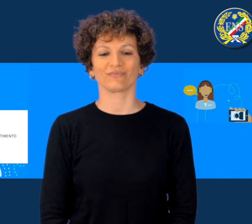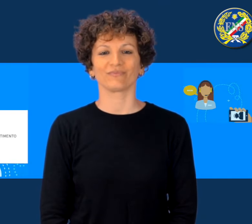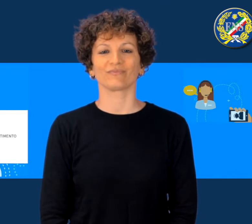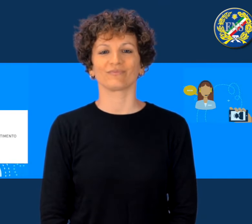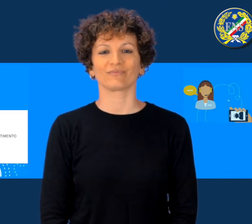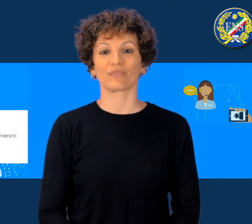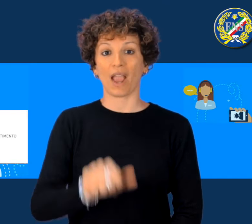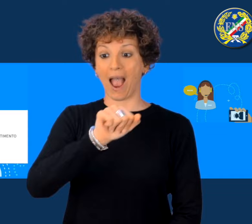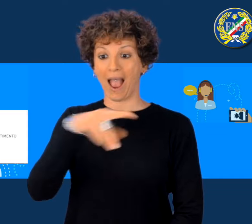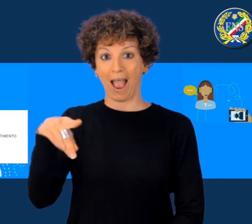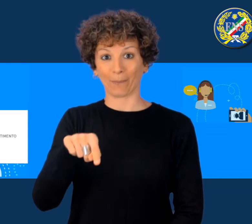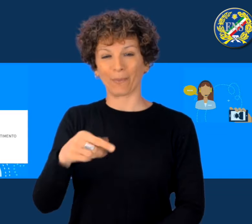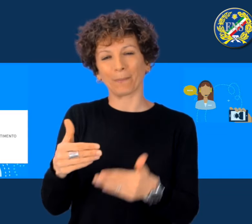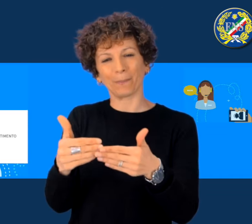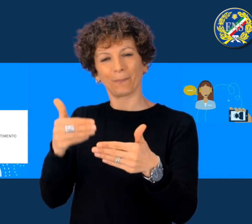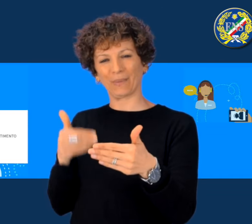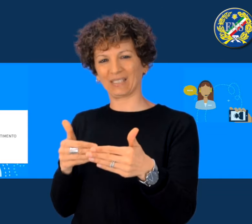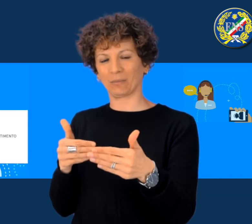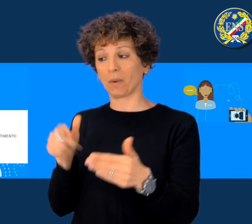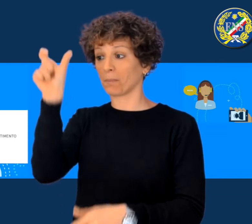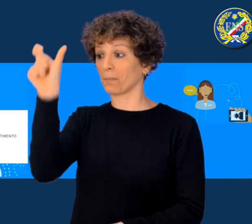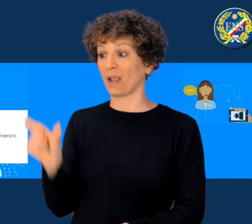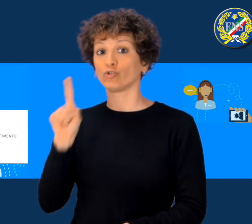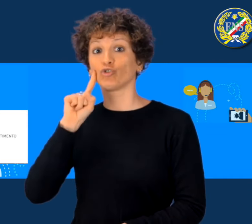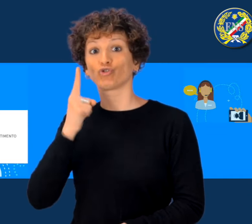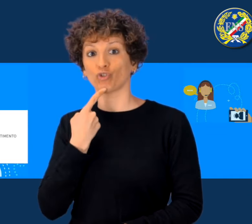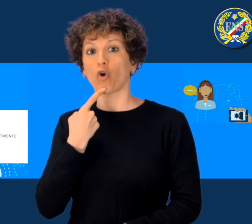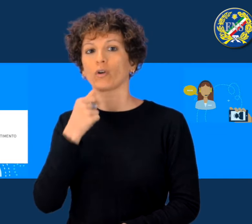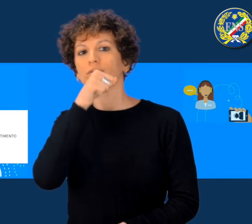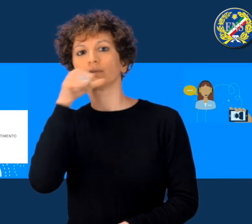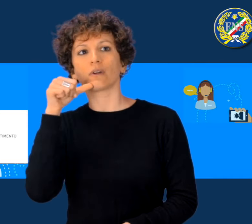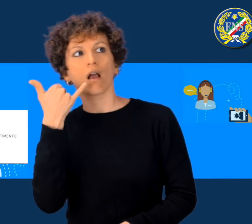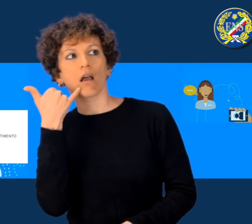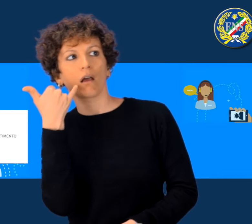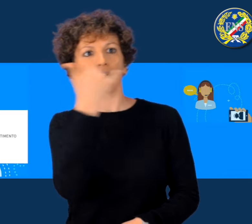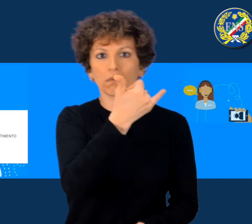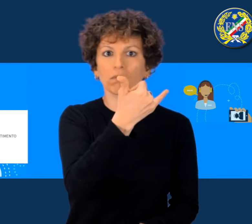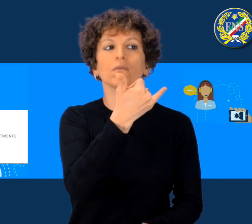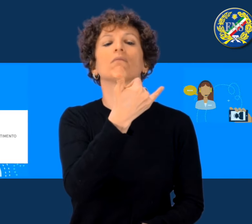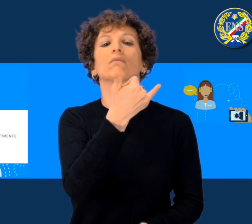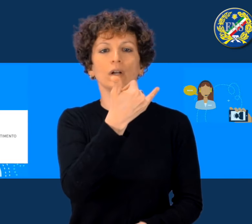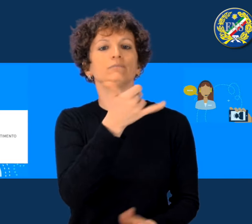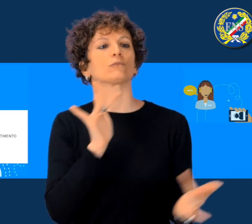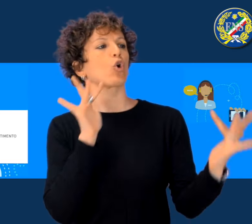Prima di questa nuova APP la persona sorda che necessitava di contattare un udente